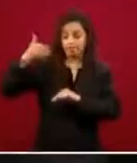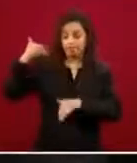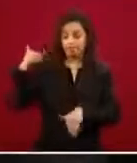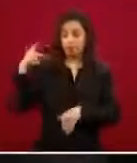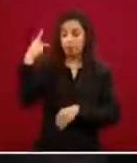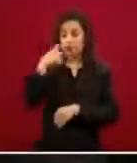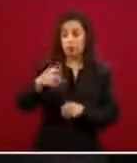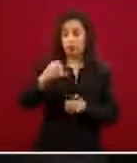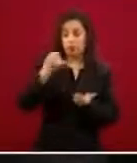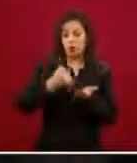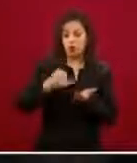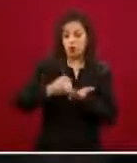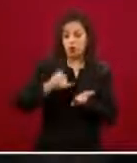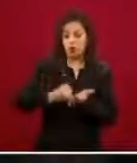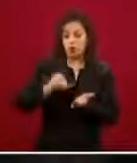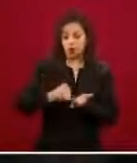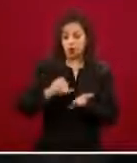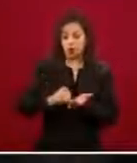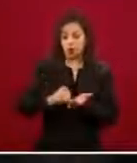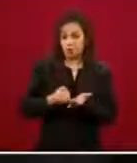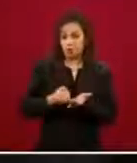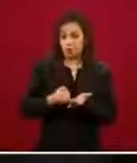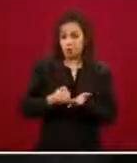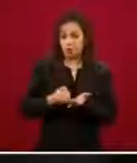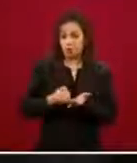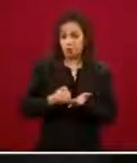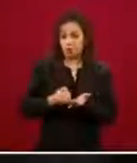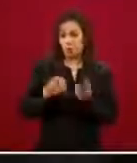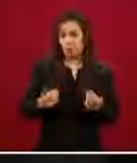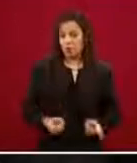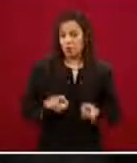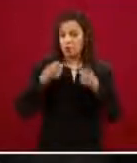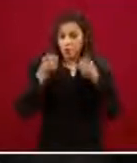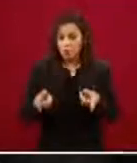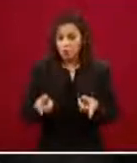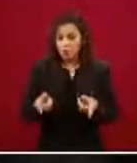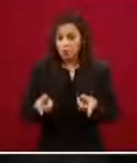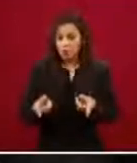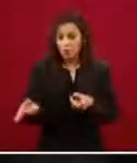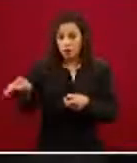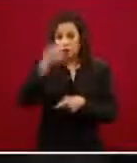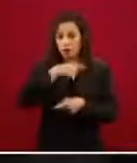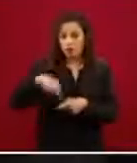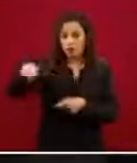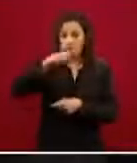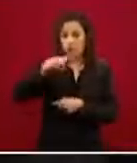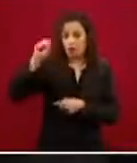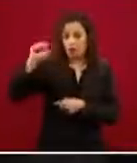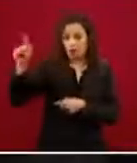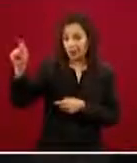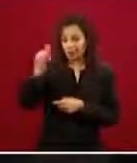que se destinan a la hacienda pública era el estado de Veracruz, y así varios.